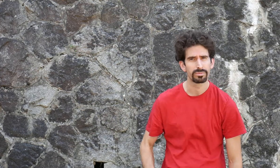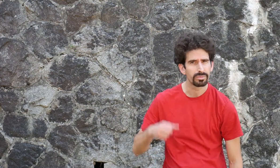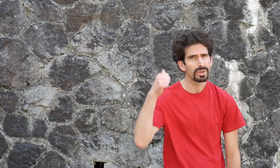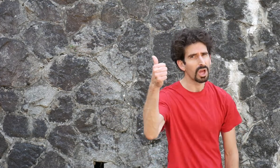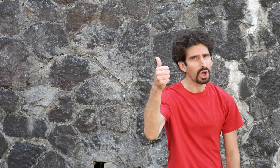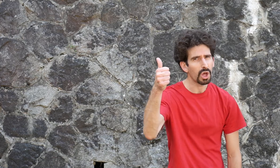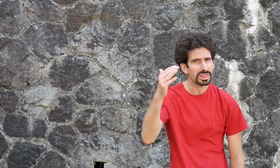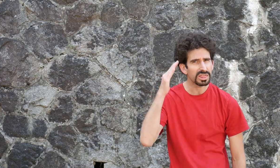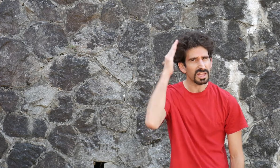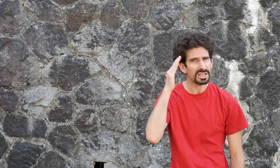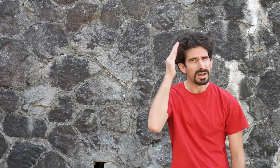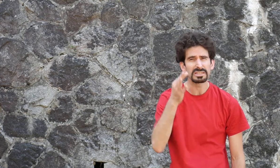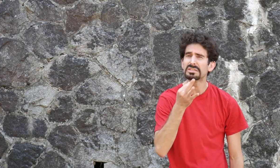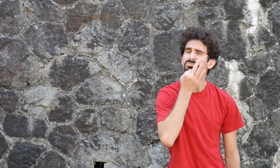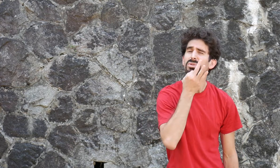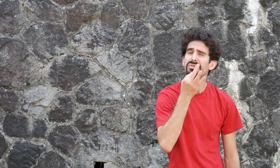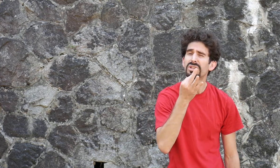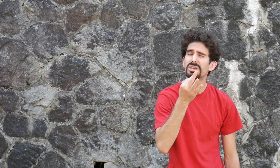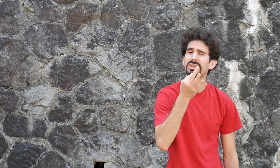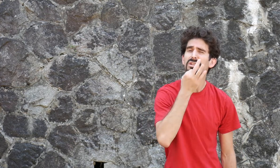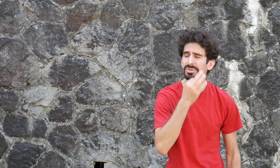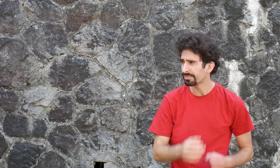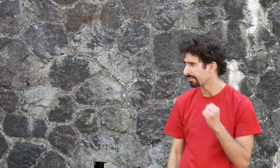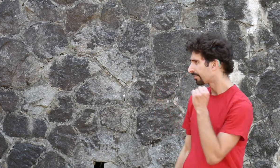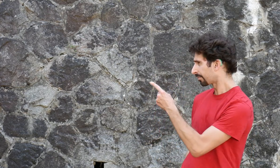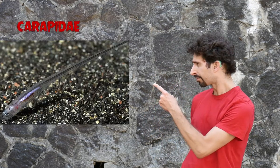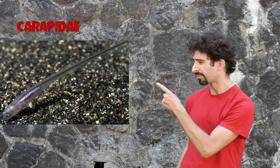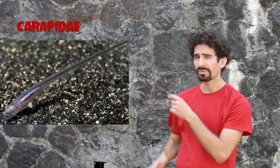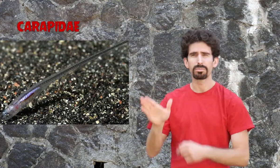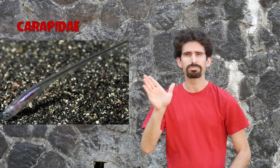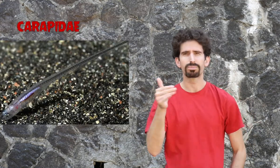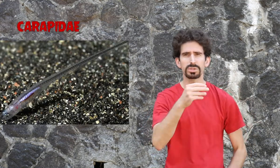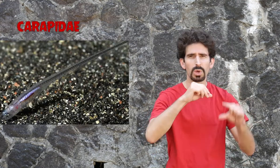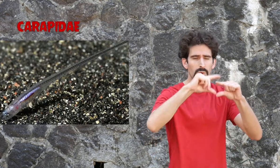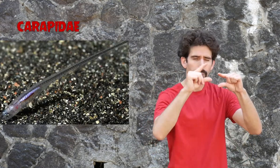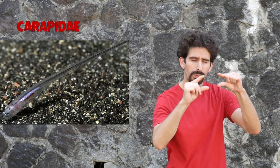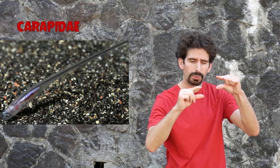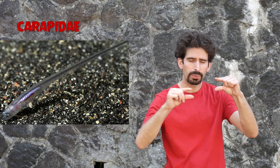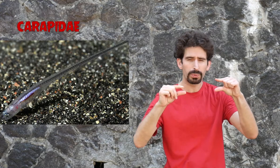Un animal en particulier en profite beaucoup : le carapidae, un poisson fin.